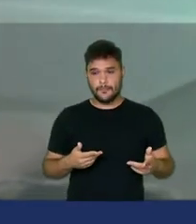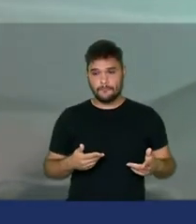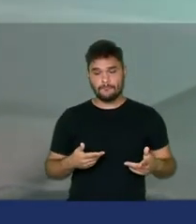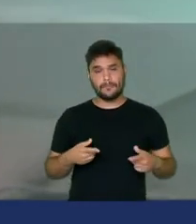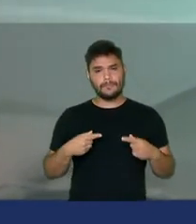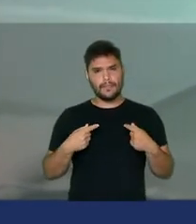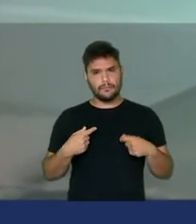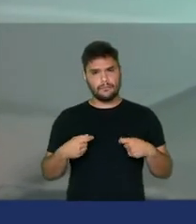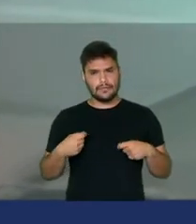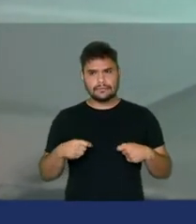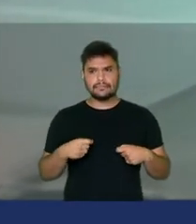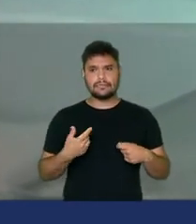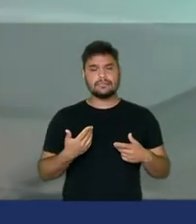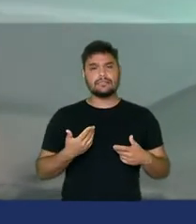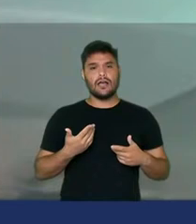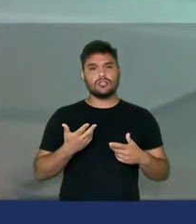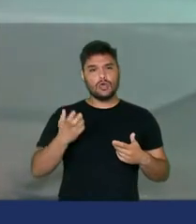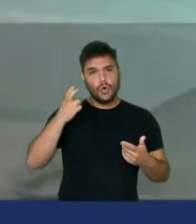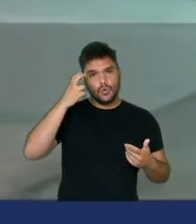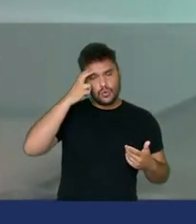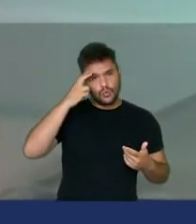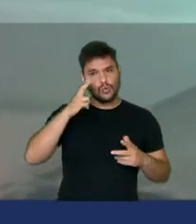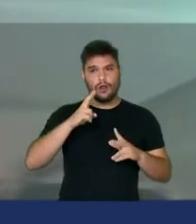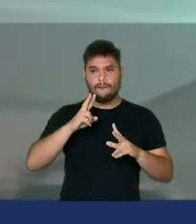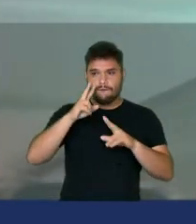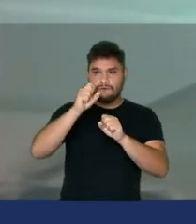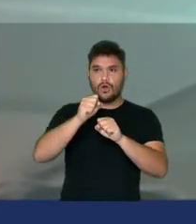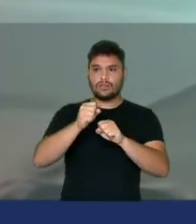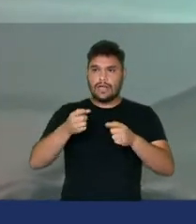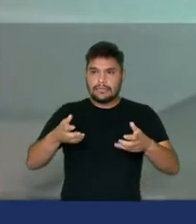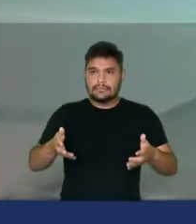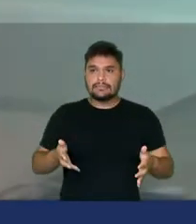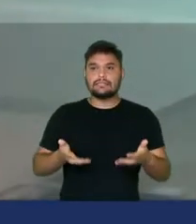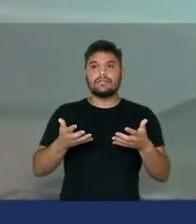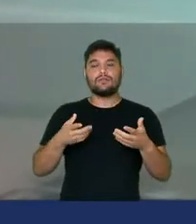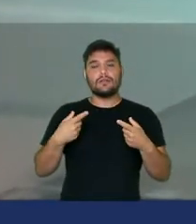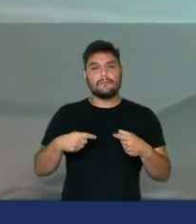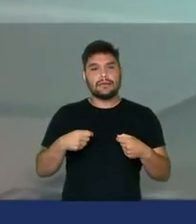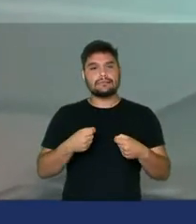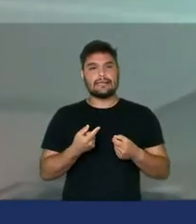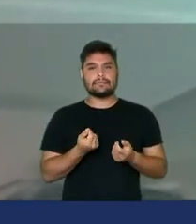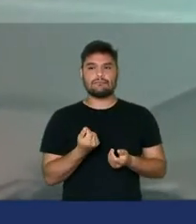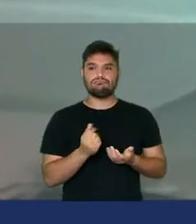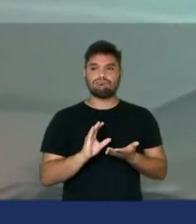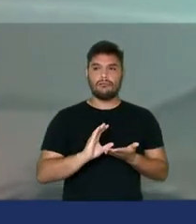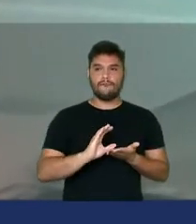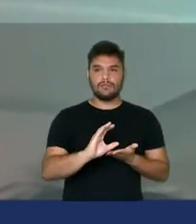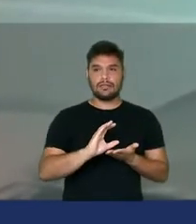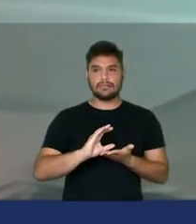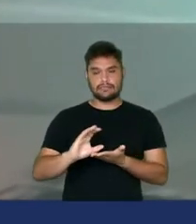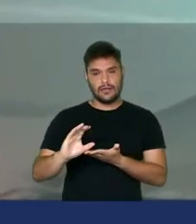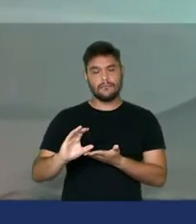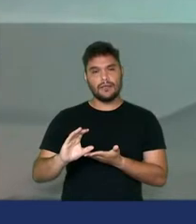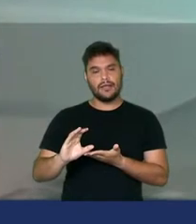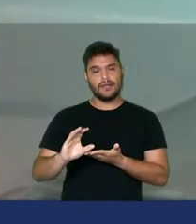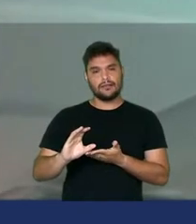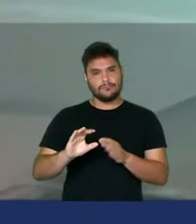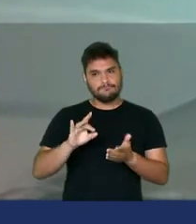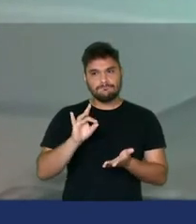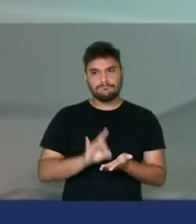MUITA ALEGRIA PARA A POPULAÇÃO DE MODO GERAL QUE PRECISA DE UM SISTEMA DE CULTURA FORTALECIDO E PARA ISSO PRECISA DE FINANCIAMENTO DE FATO EFETIVO. E ESSA LEI